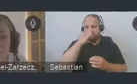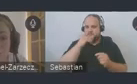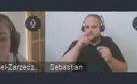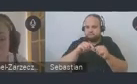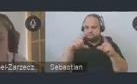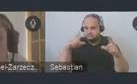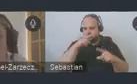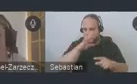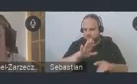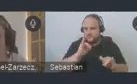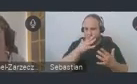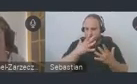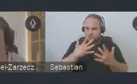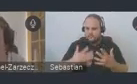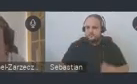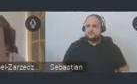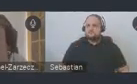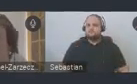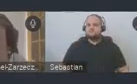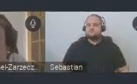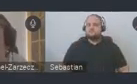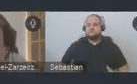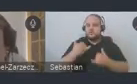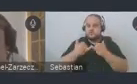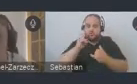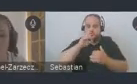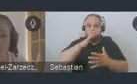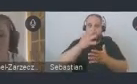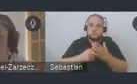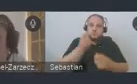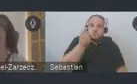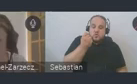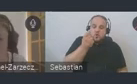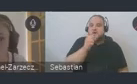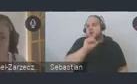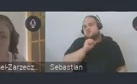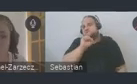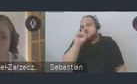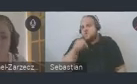Jeżeli się okaże, że ktoś korzystał, ale tak troszkę, ktoś w ogóle,